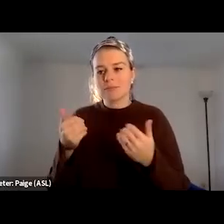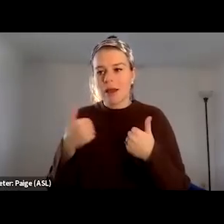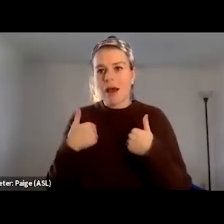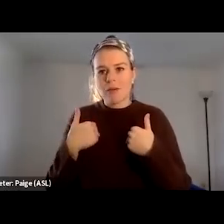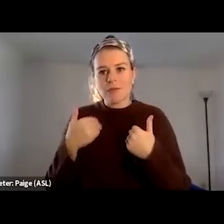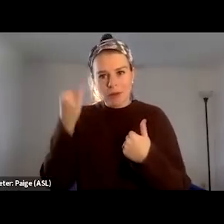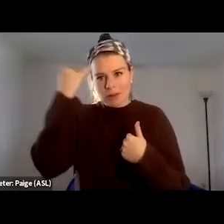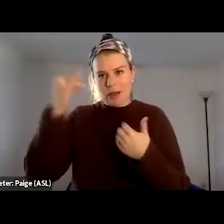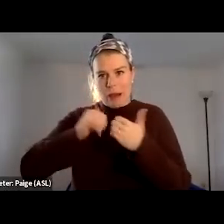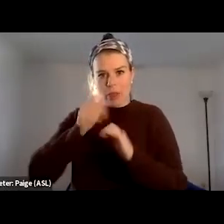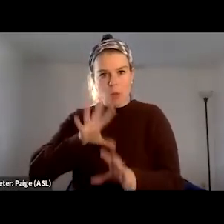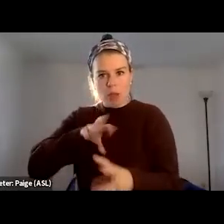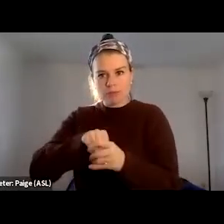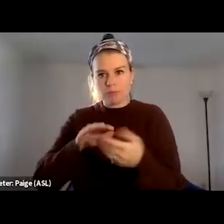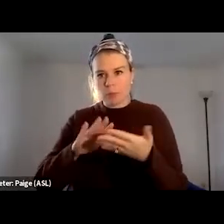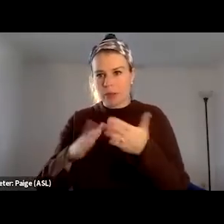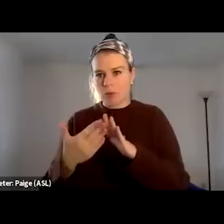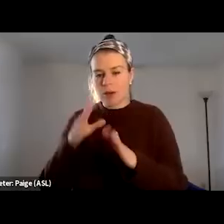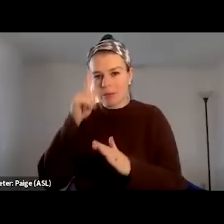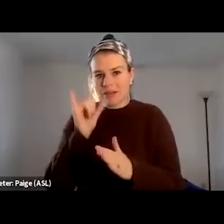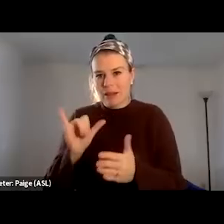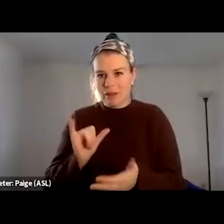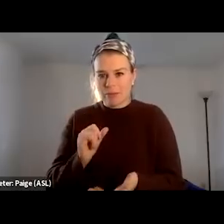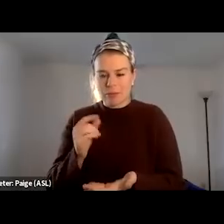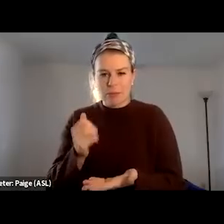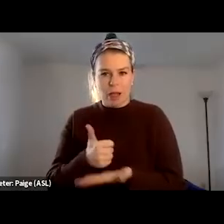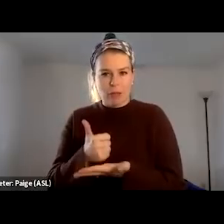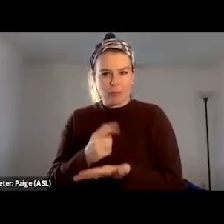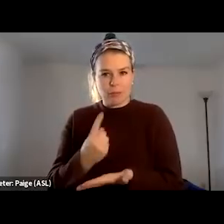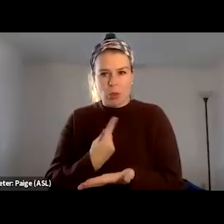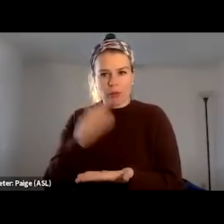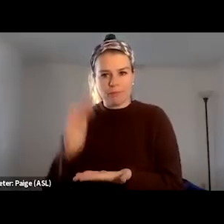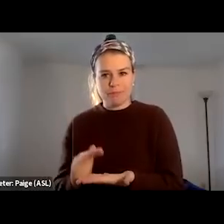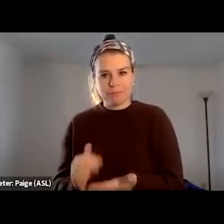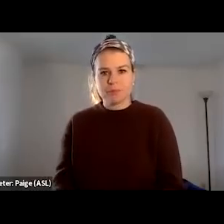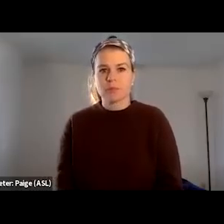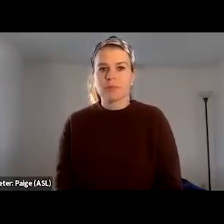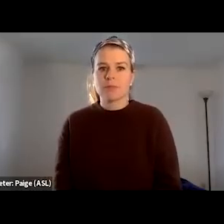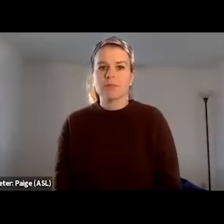a reducir la soledad que pueden experimentar. Los hallazgos también informan políticas, programas, y prácticas clínicas